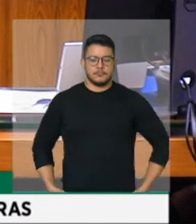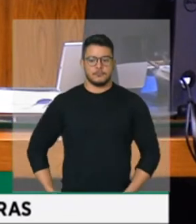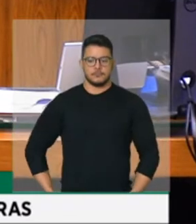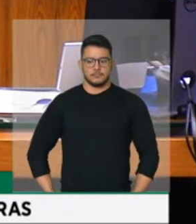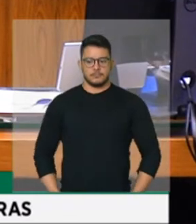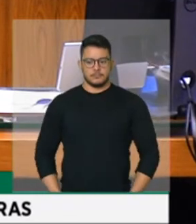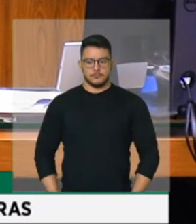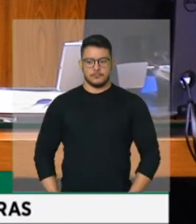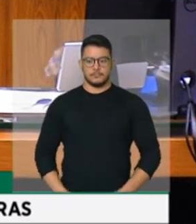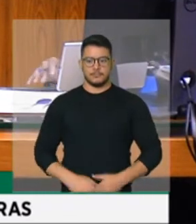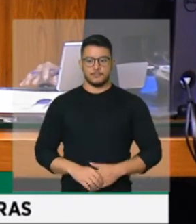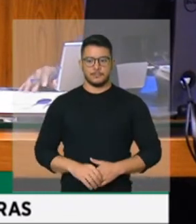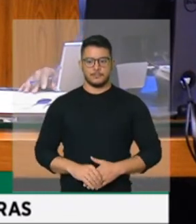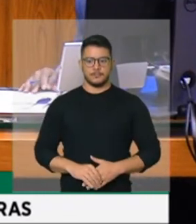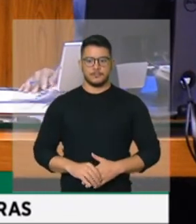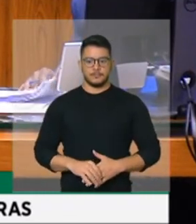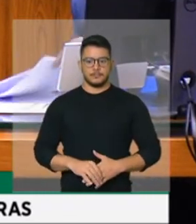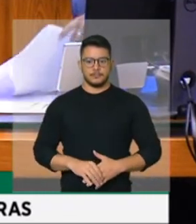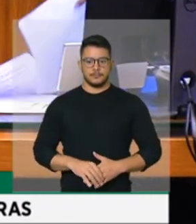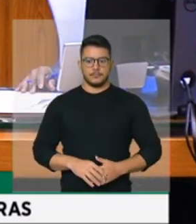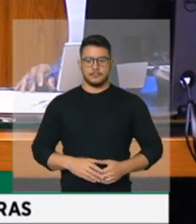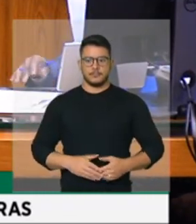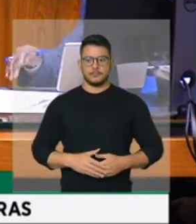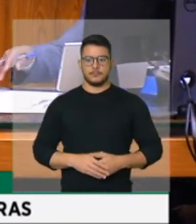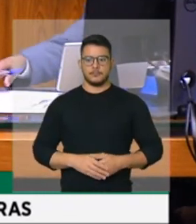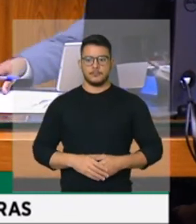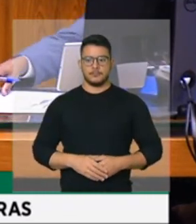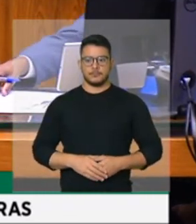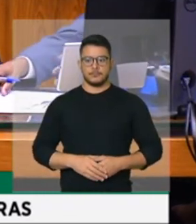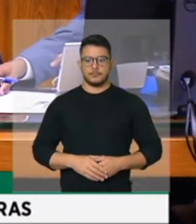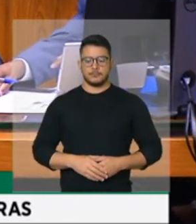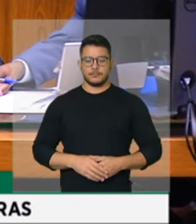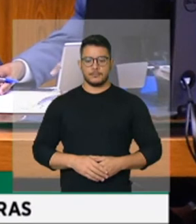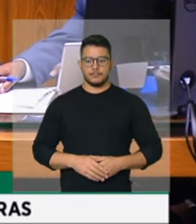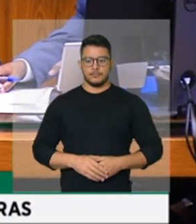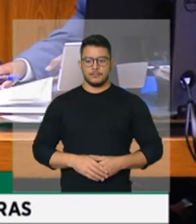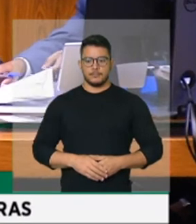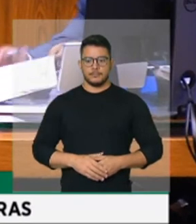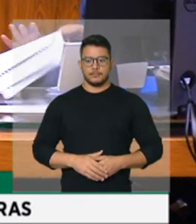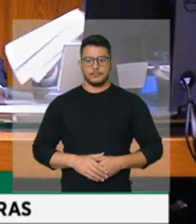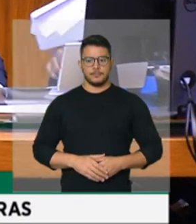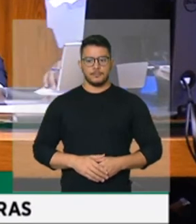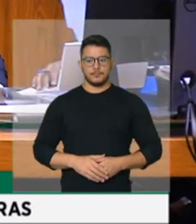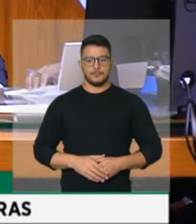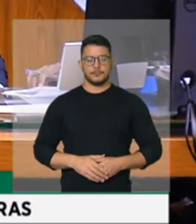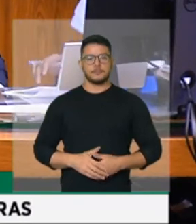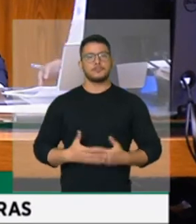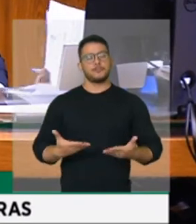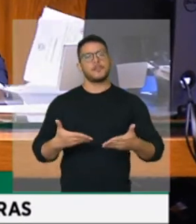DEPUTADO GLAUBER BRAGA. -- [DEP. BOHN GASS]: REGIMENTALMENTE, PRESIDENTE-- -- [PRESIDENTE]: DEPUTADO GLAUBER BRAGA PELA LIDERANÇA